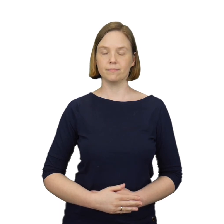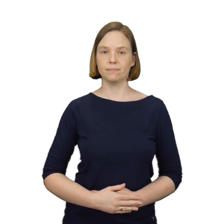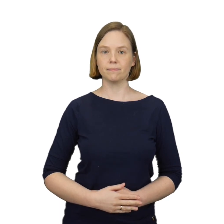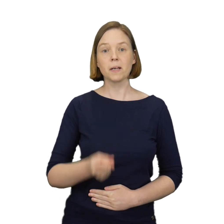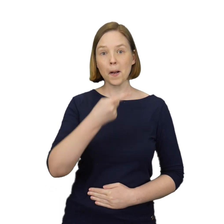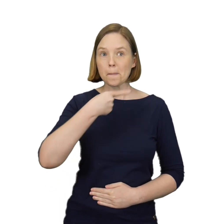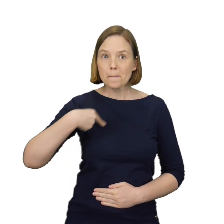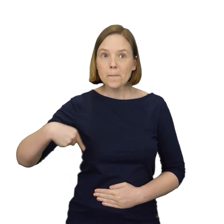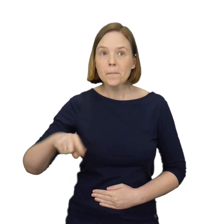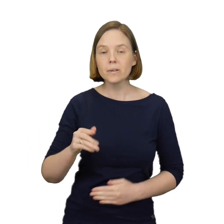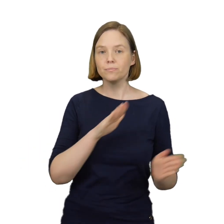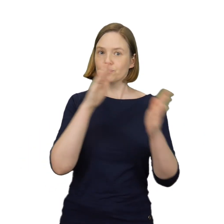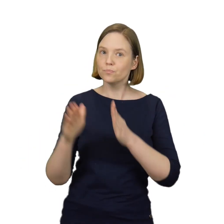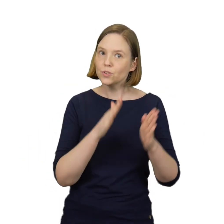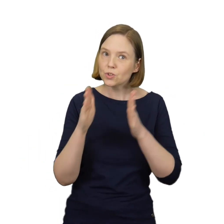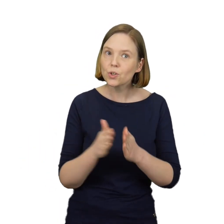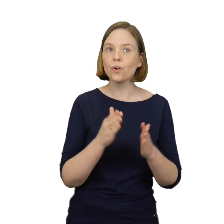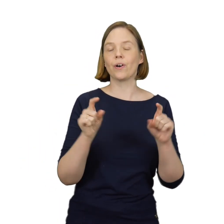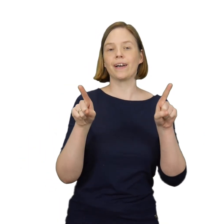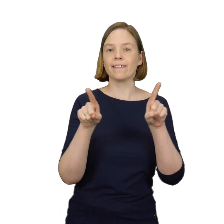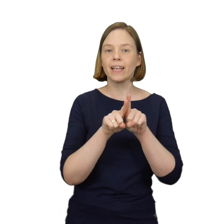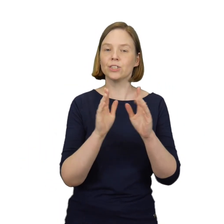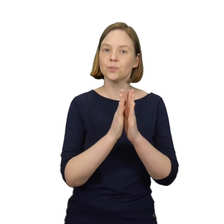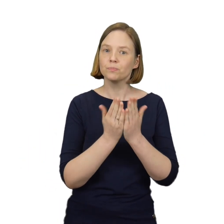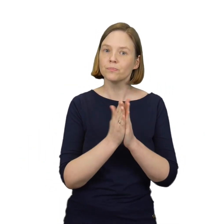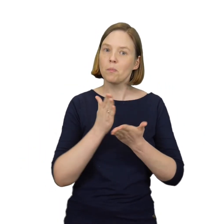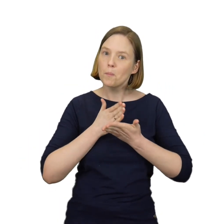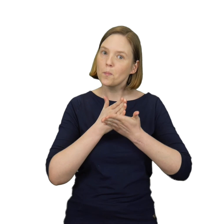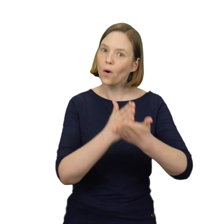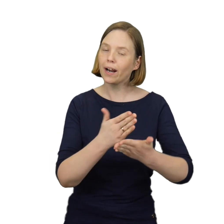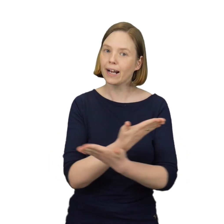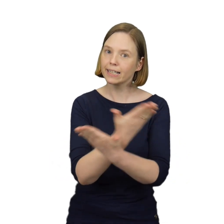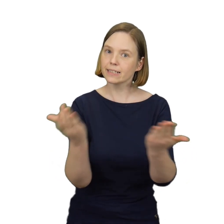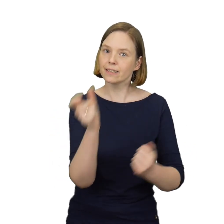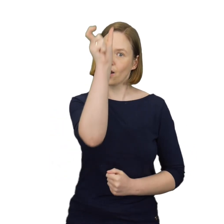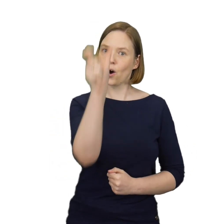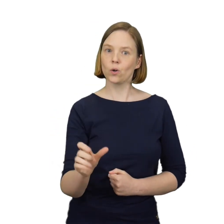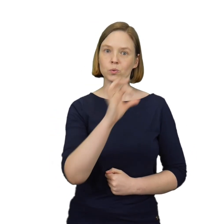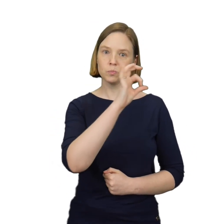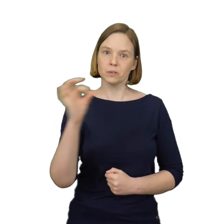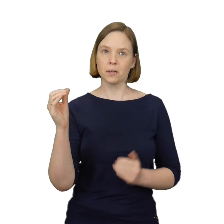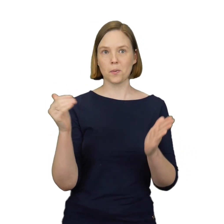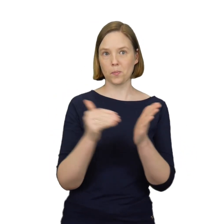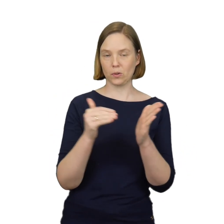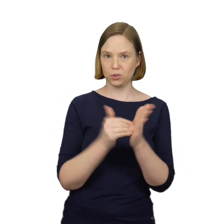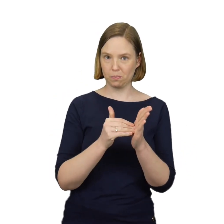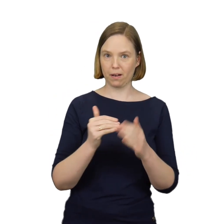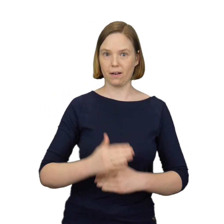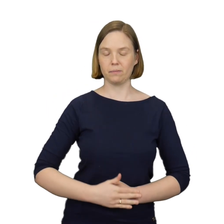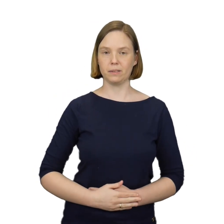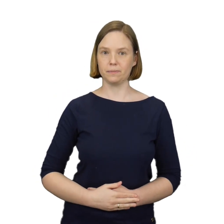Przygotowaliśmy również poradnik dla osób ze szczególnymi potrzebami.